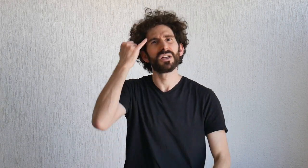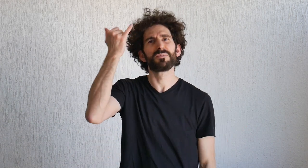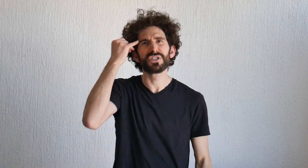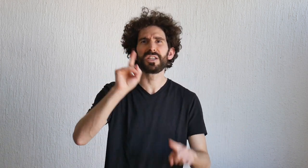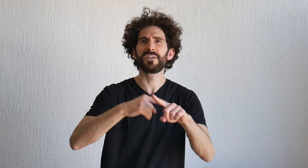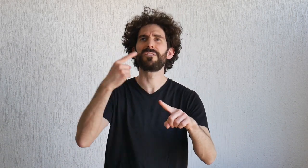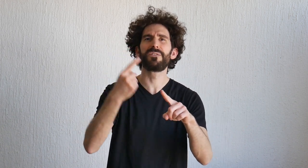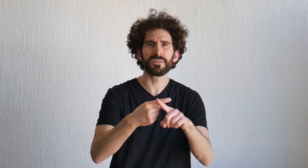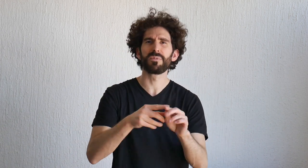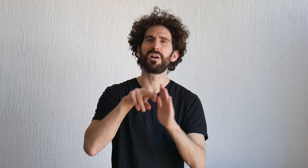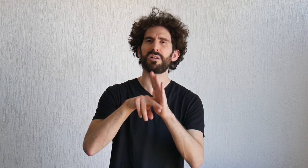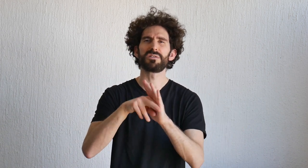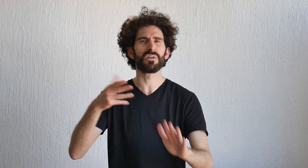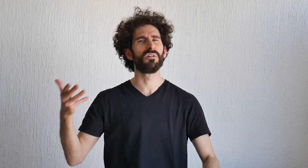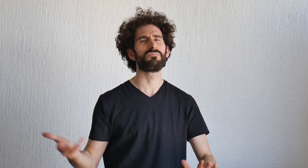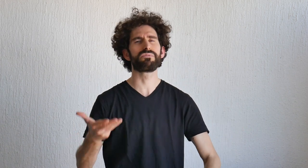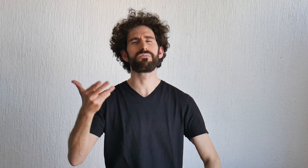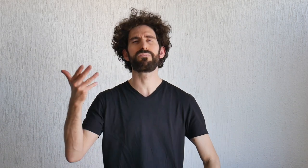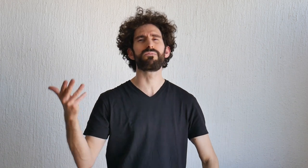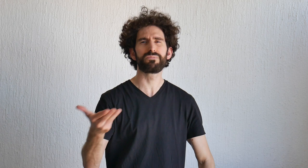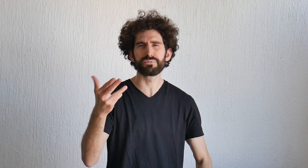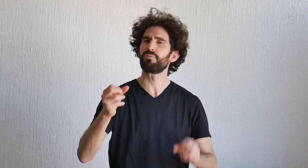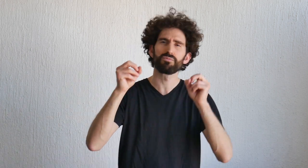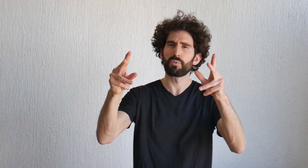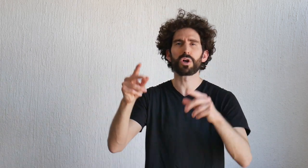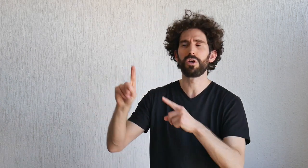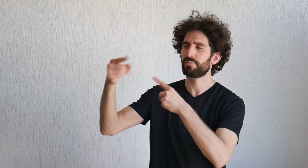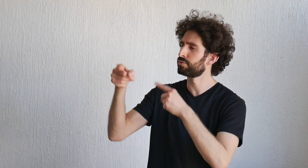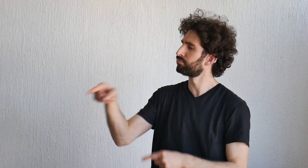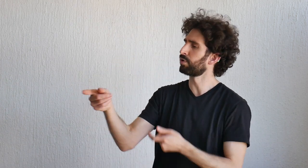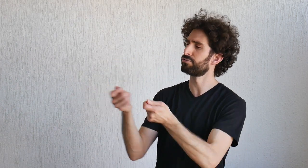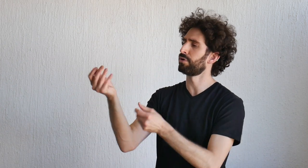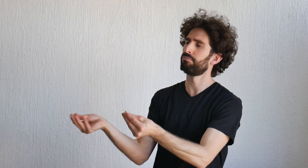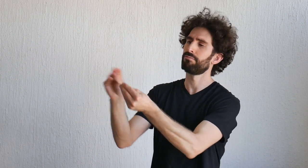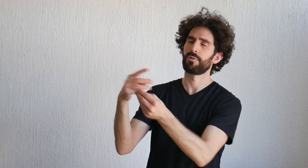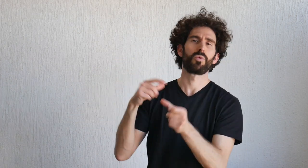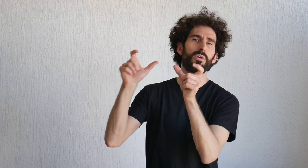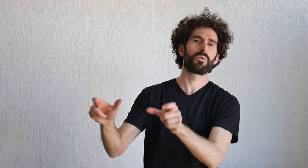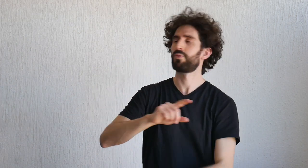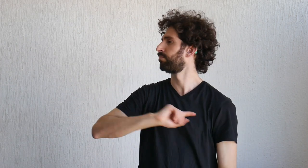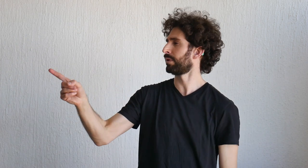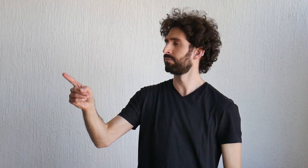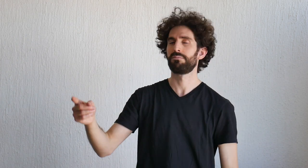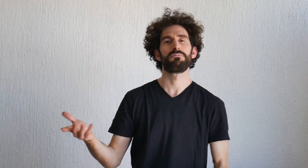Imagine un film créé par un grand réalisateur. Il dit : "OK, tu rajoutes la musique et moi je ne vérifie pas."